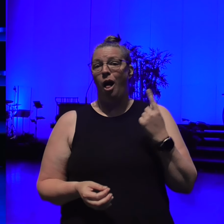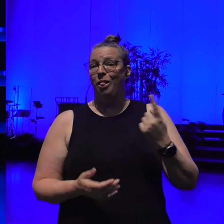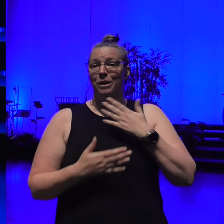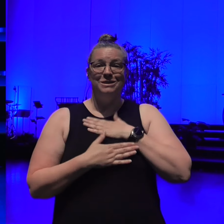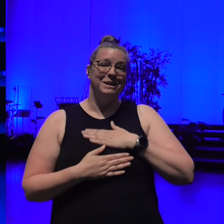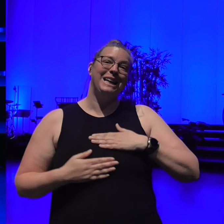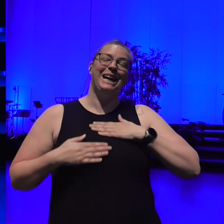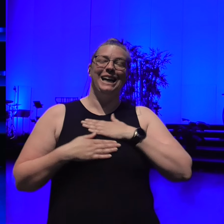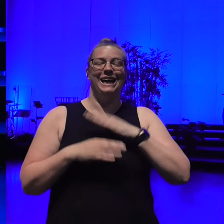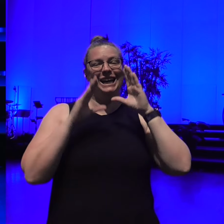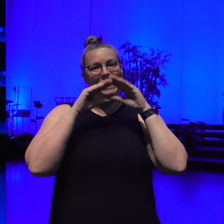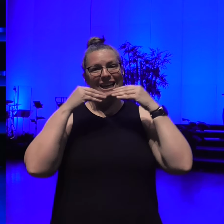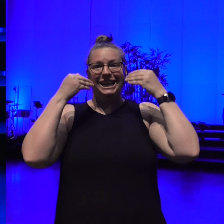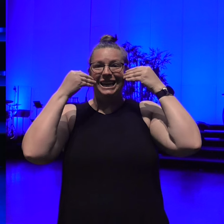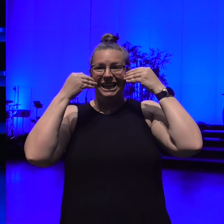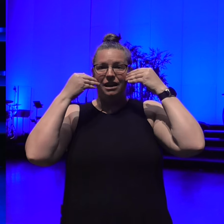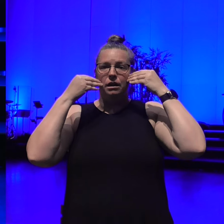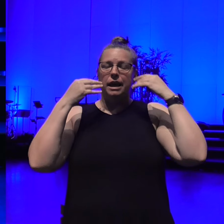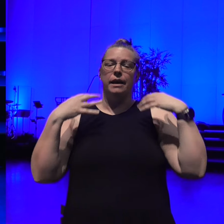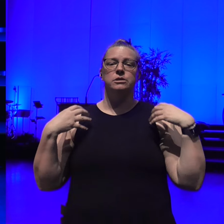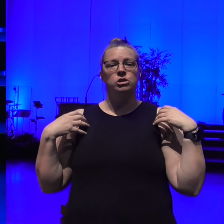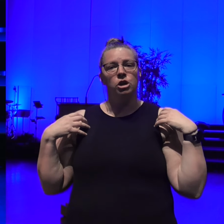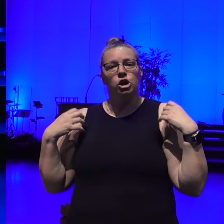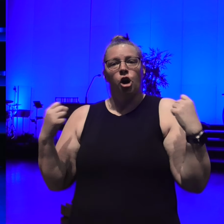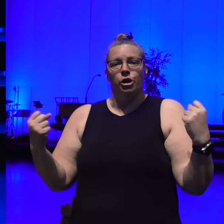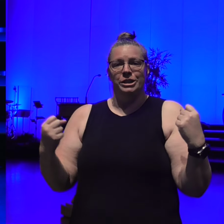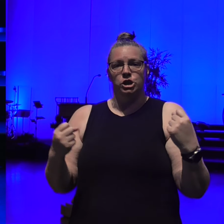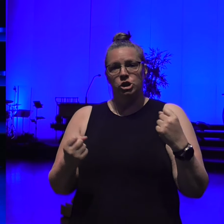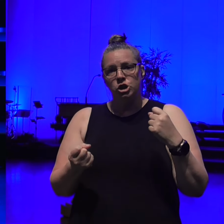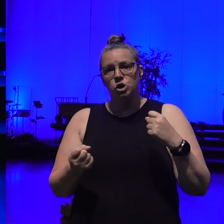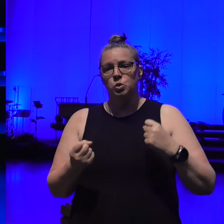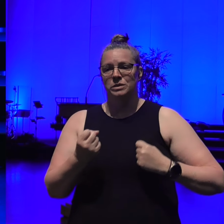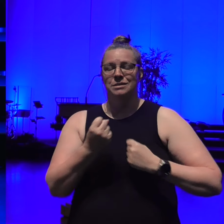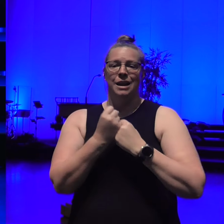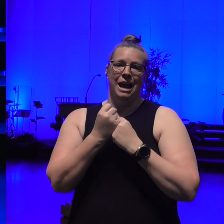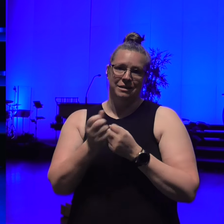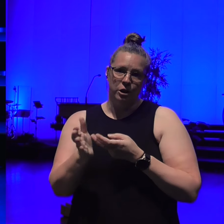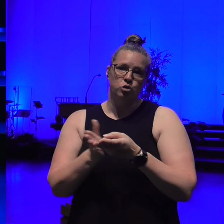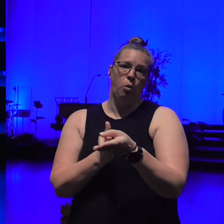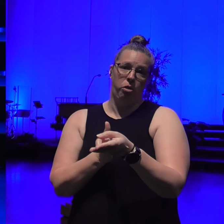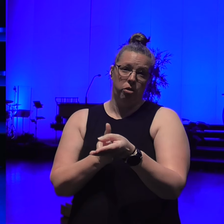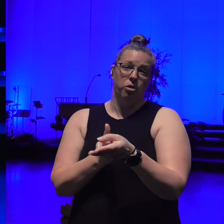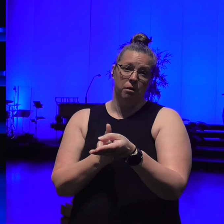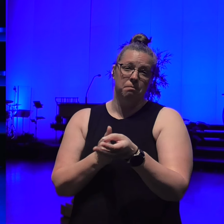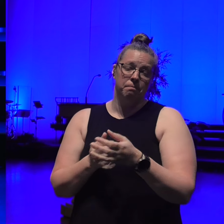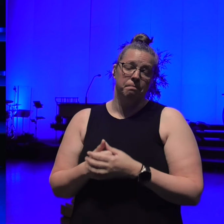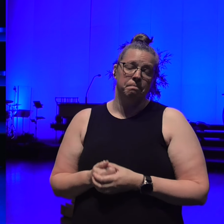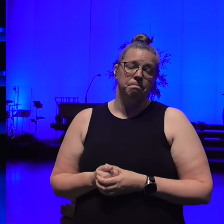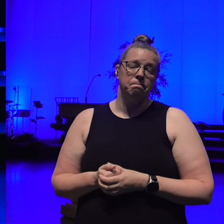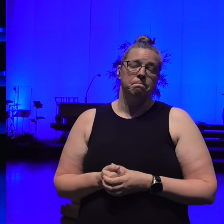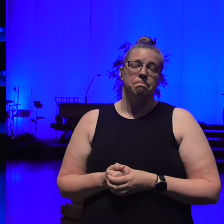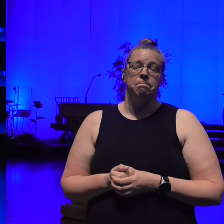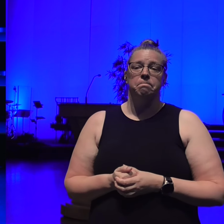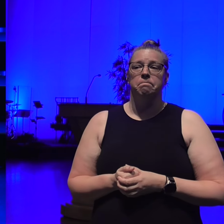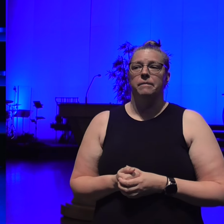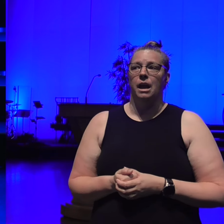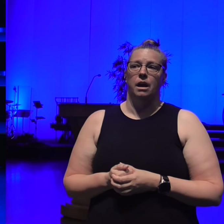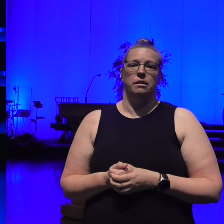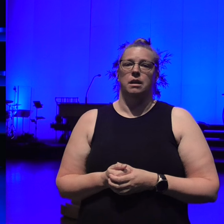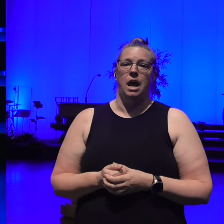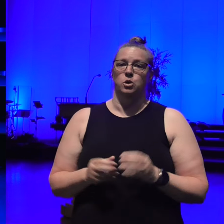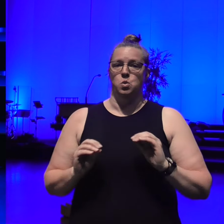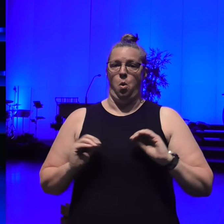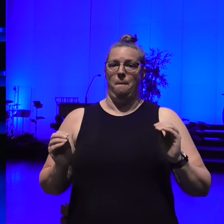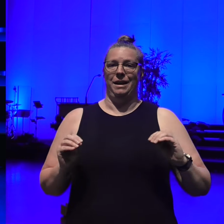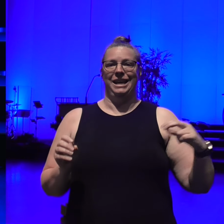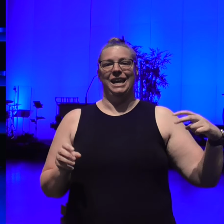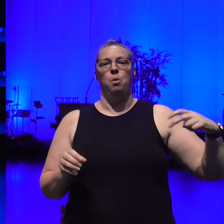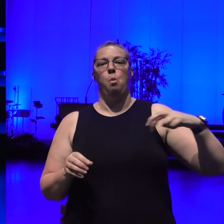coraje de permanecer en la verdad de quién eres sin permitir que nadie te pisotee